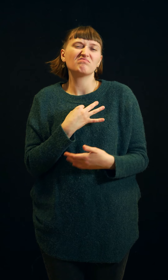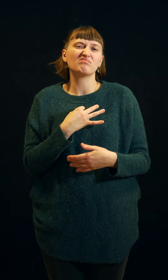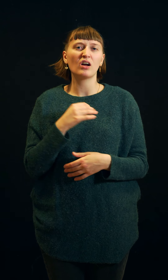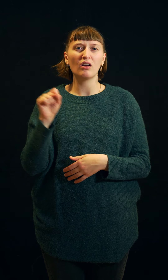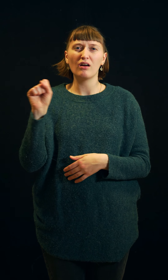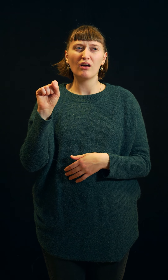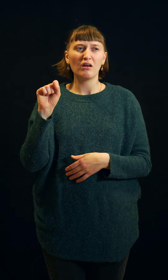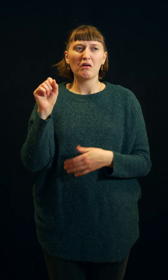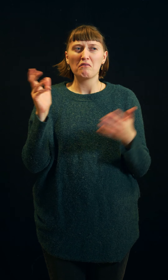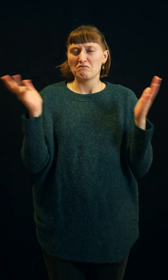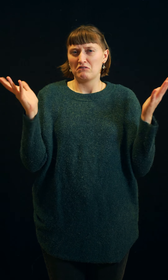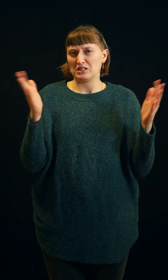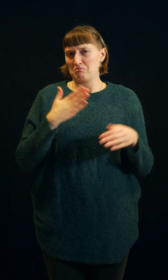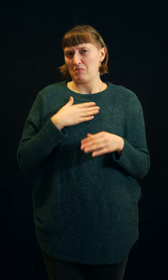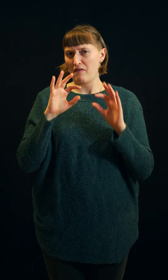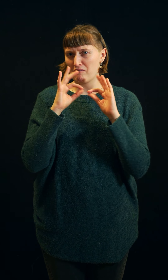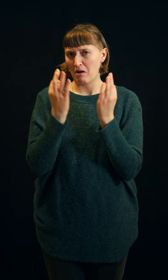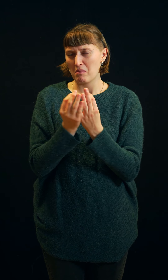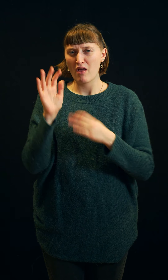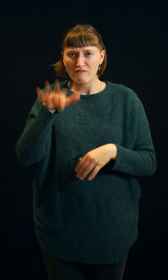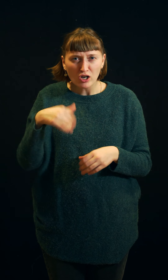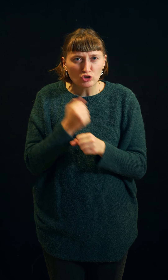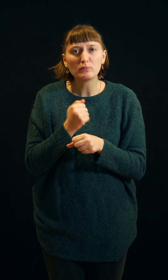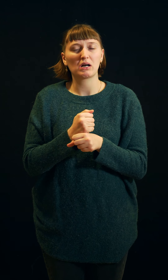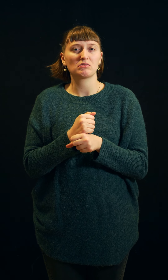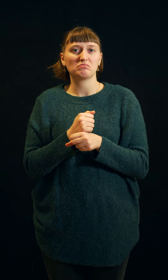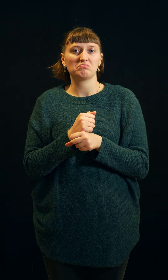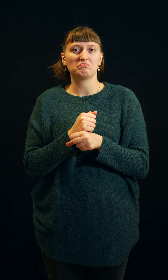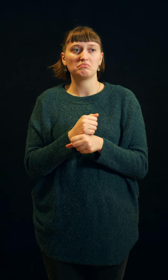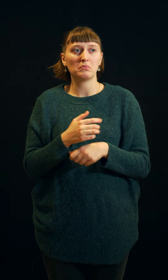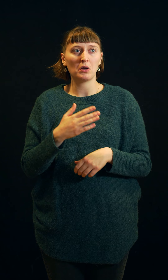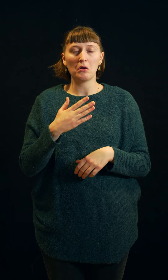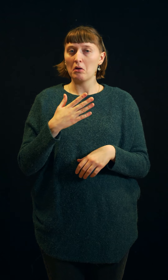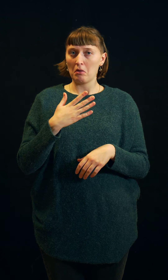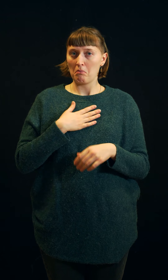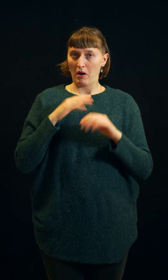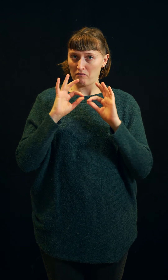Dann frag ich mich, was wir falsch gemacht haben,